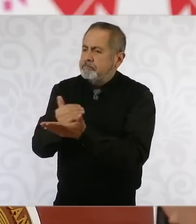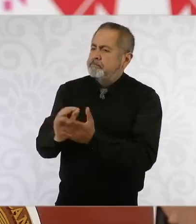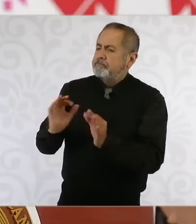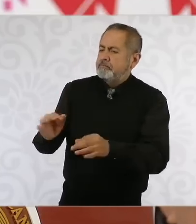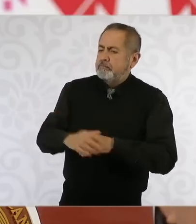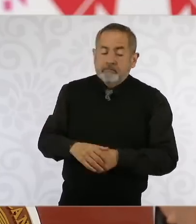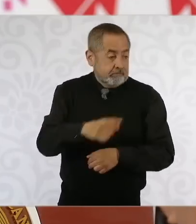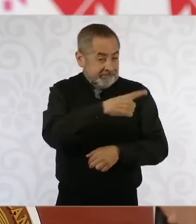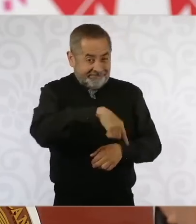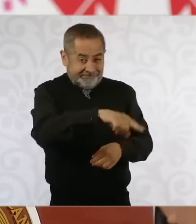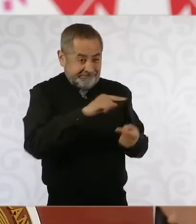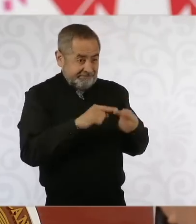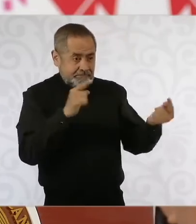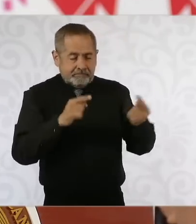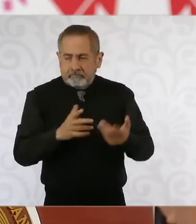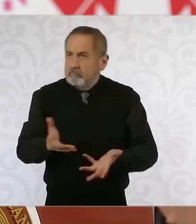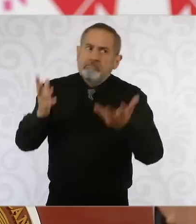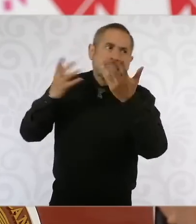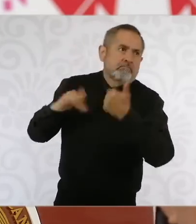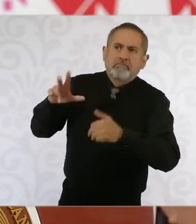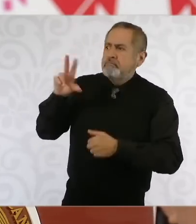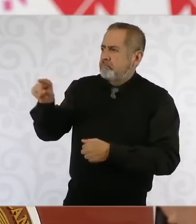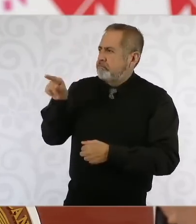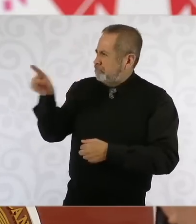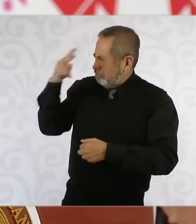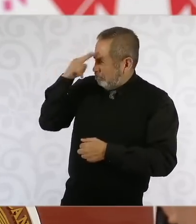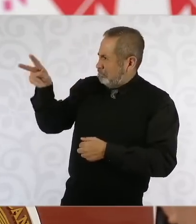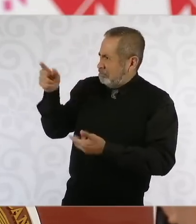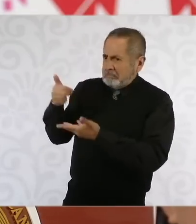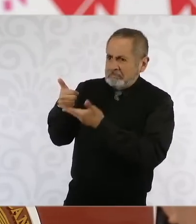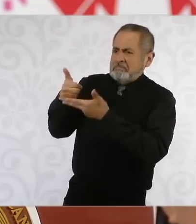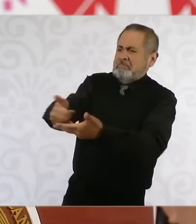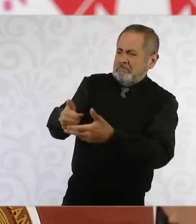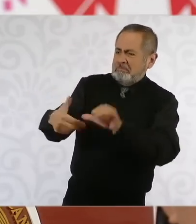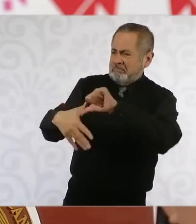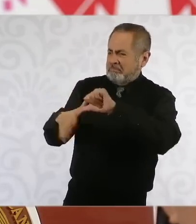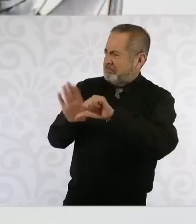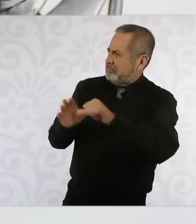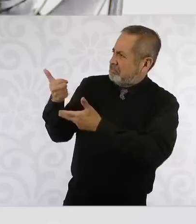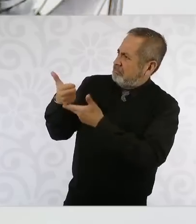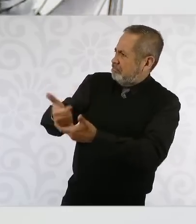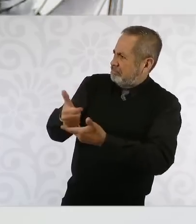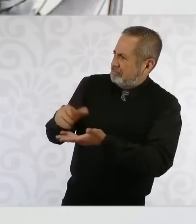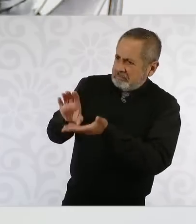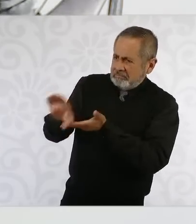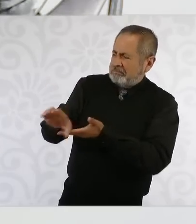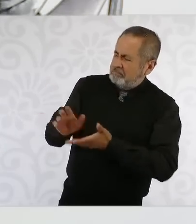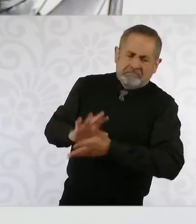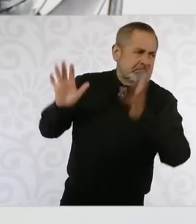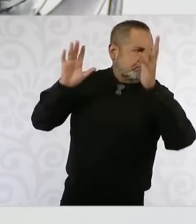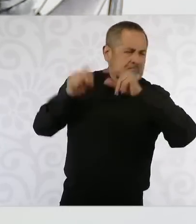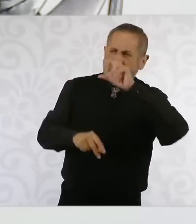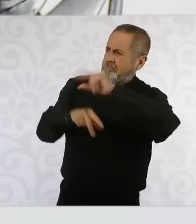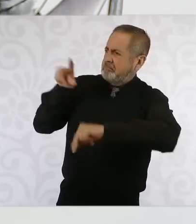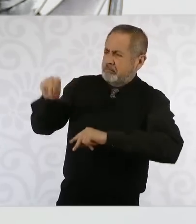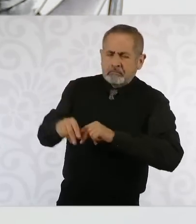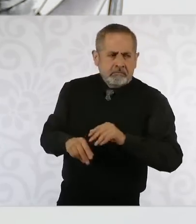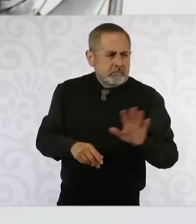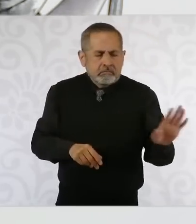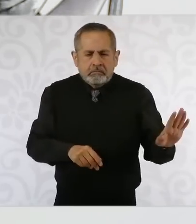cómo es posible que México ayude a Centroamérica o a otros países siempre va a ser nuestra visión